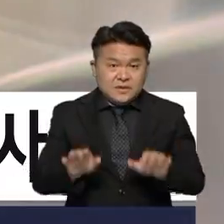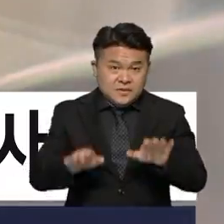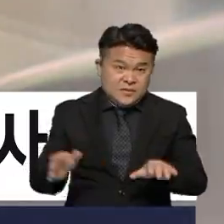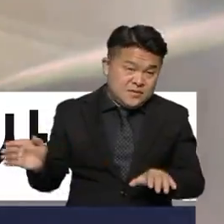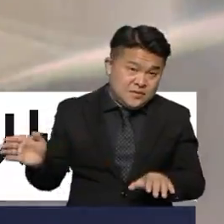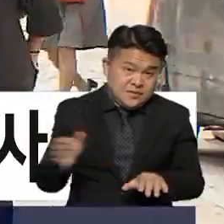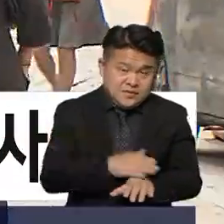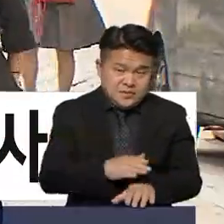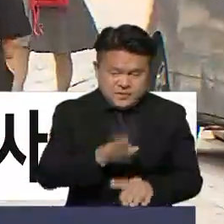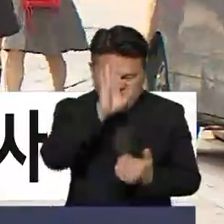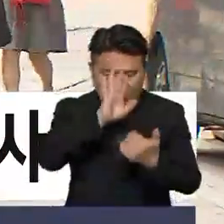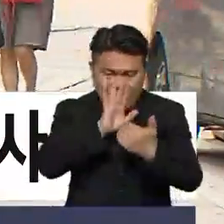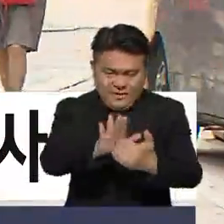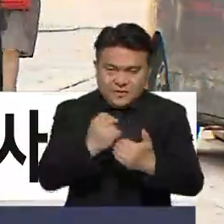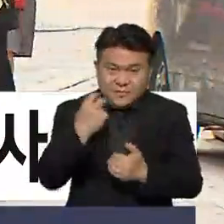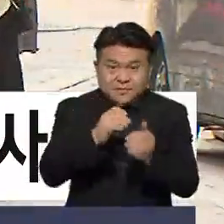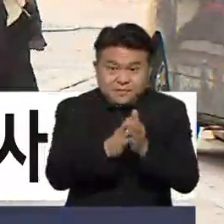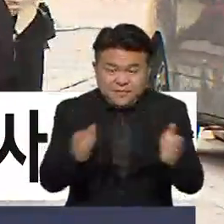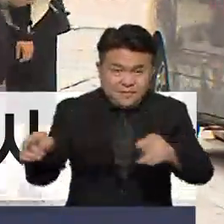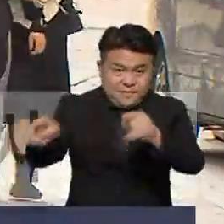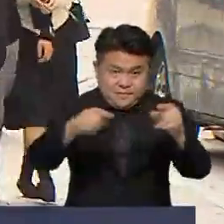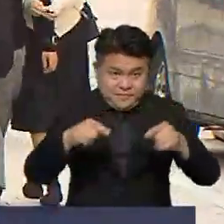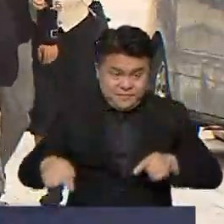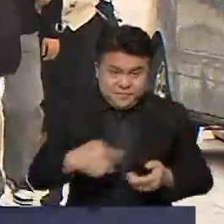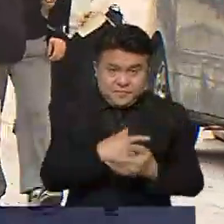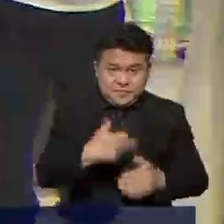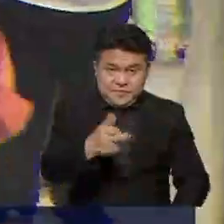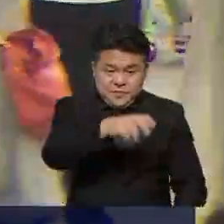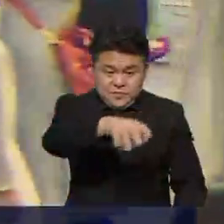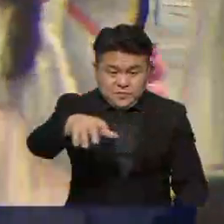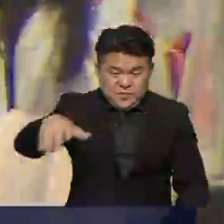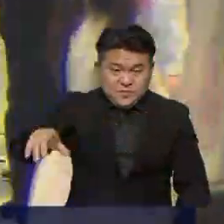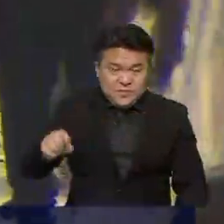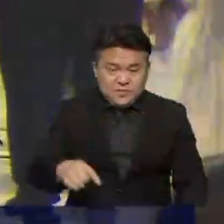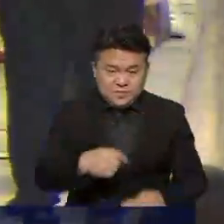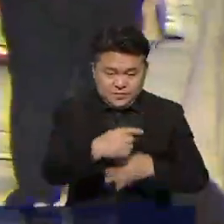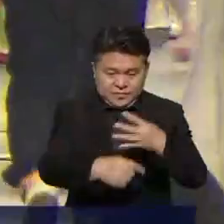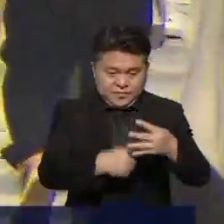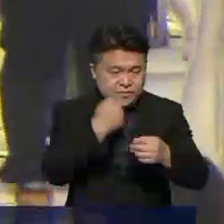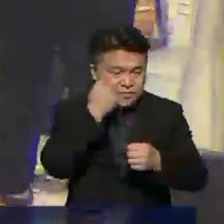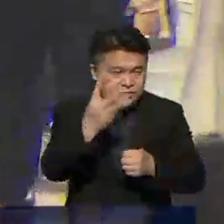전국 17개 시도 주민을 대상으로 분기별로 1만 명씩 조사할 예정입니다.